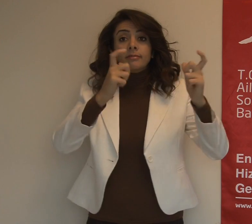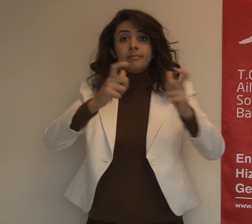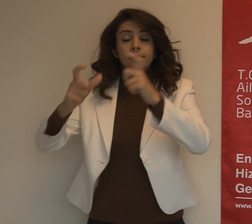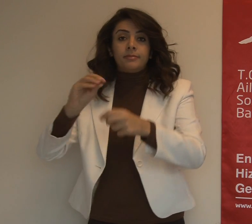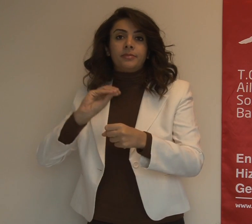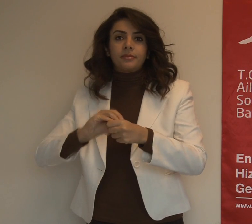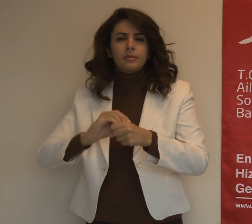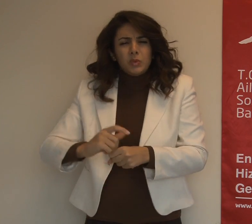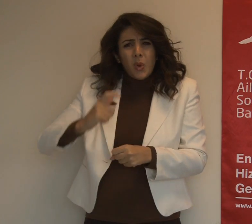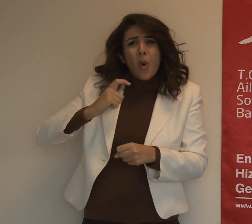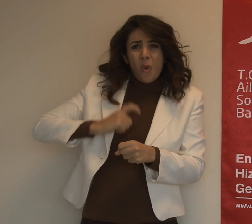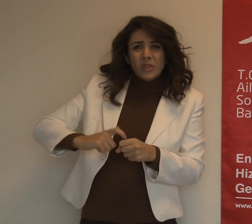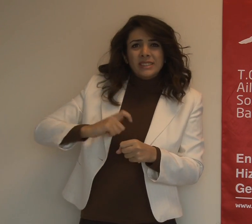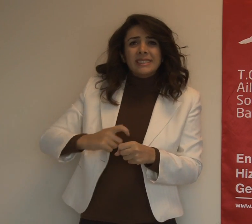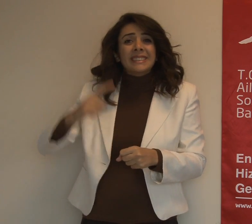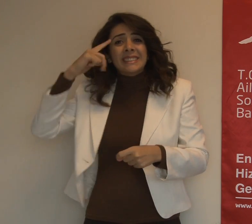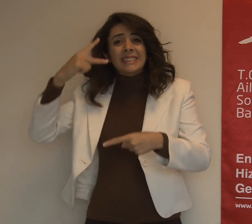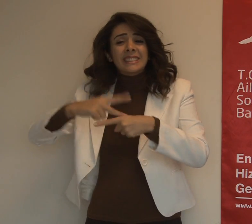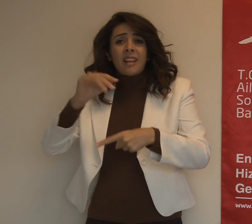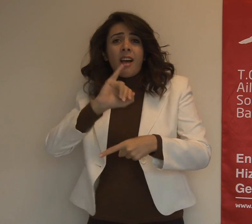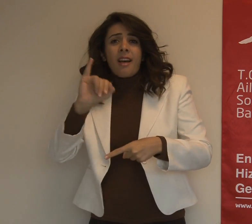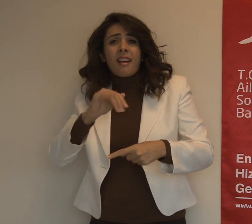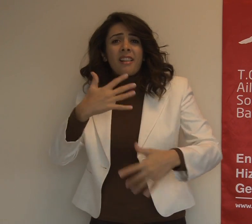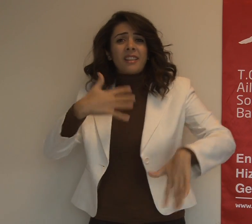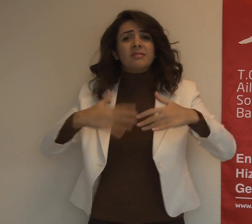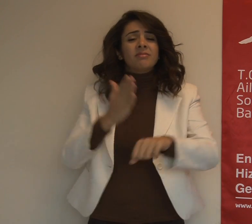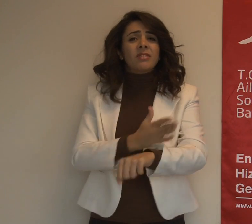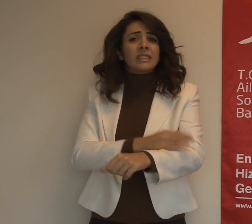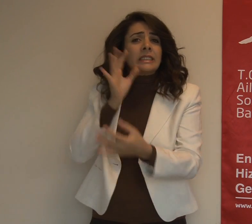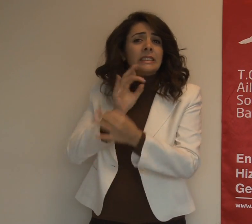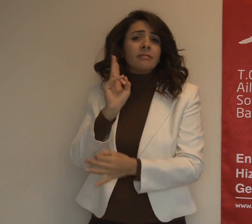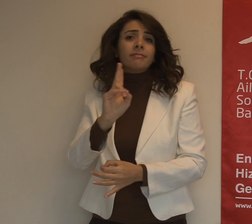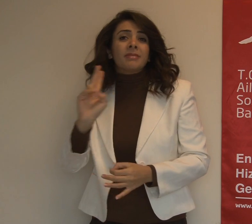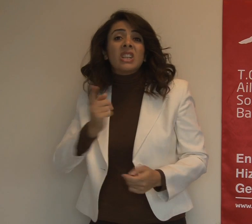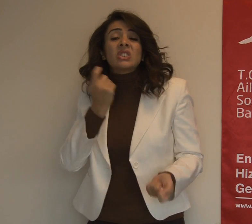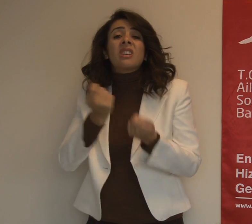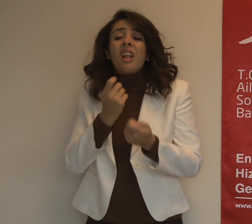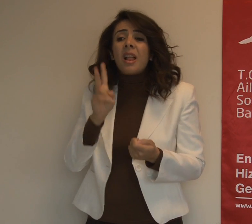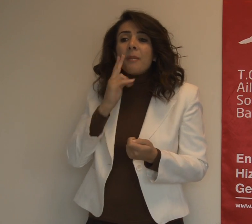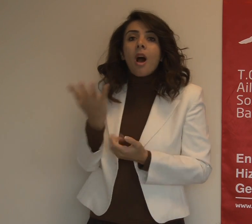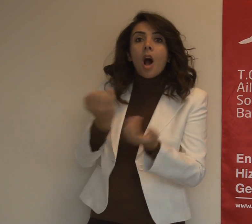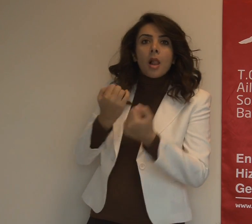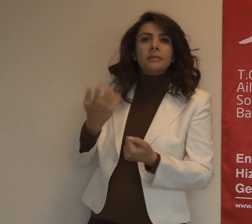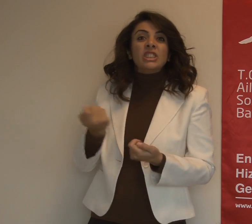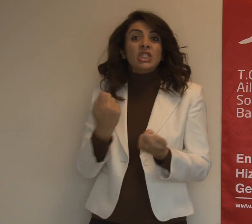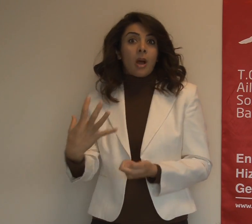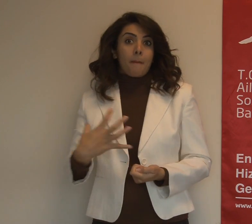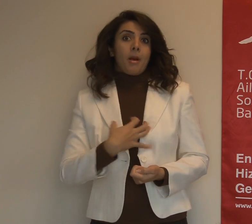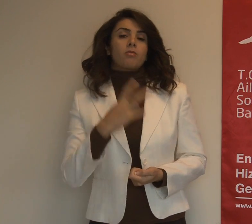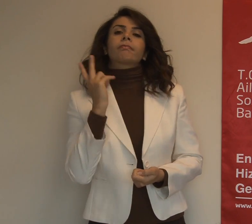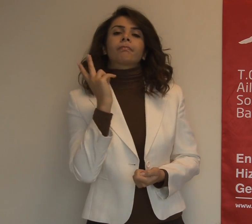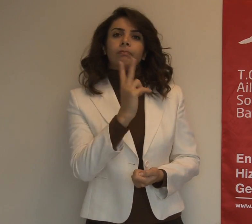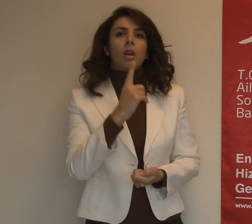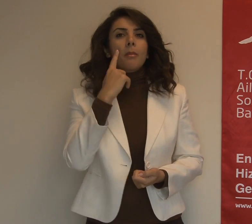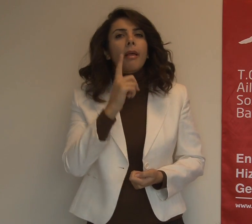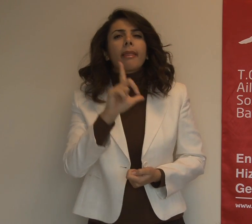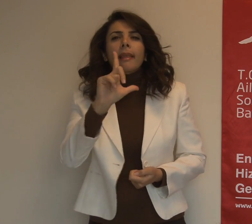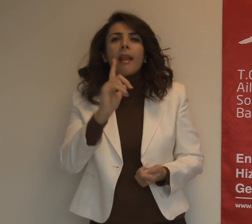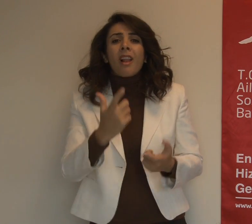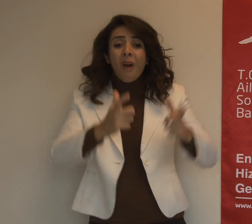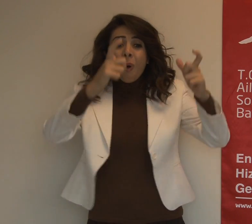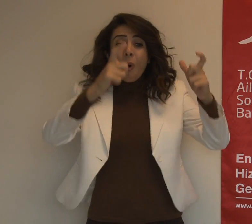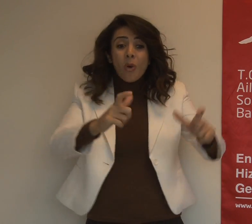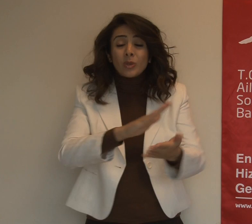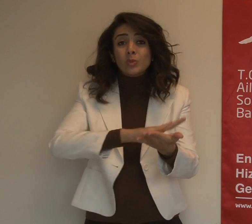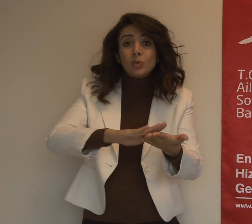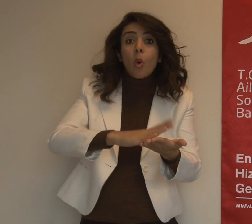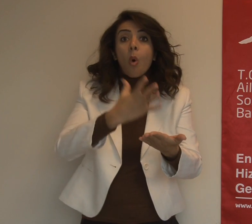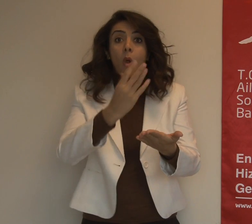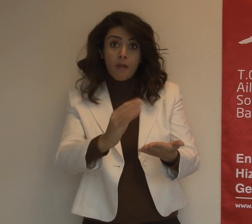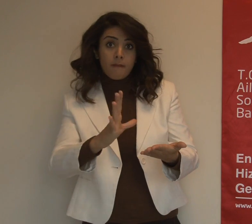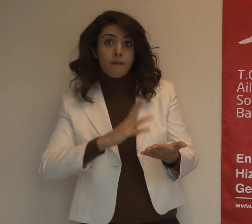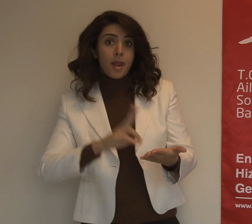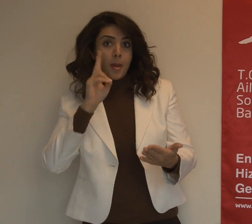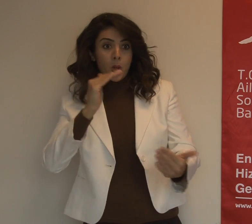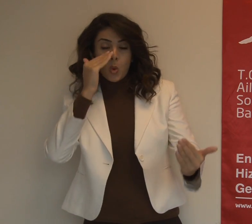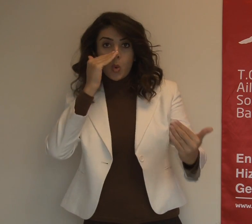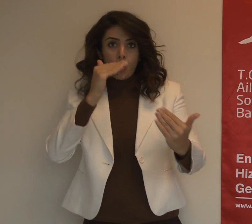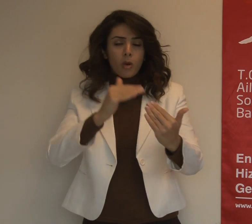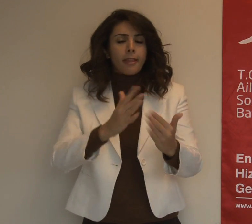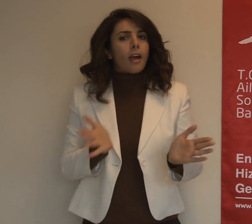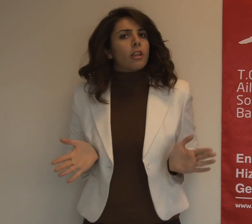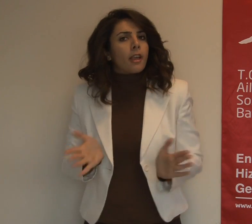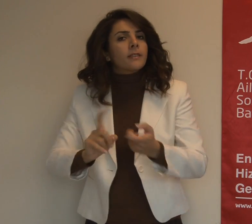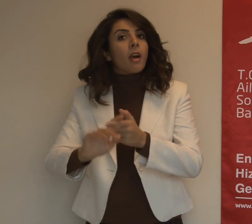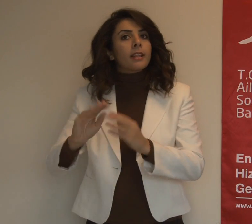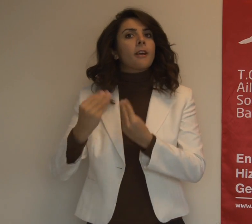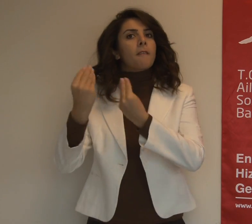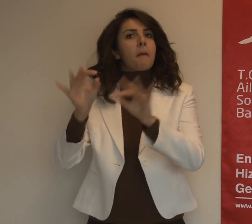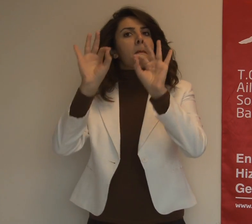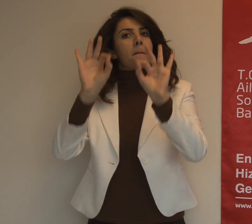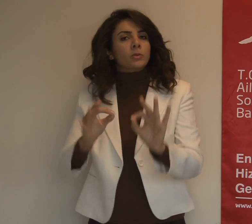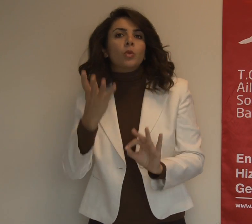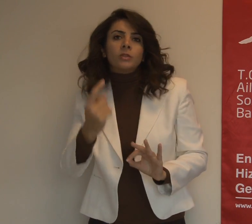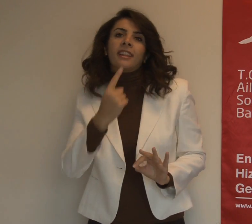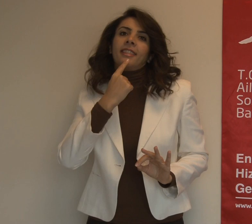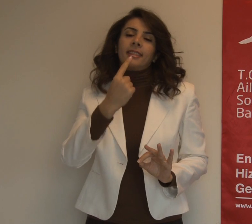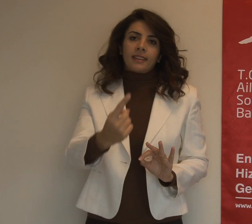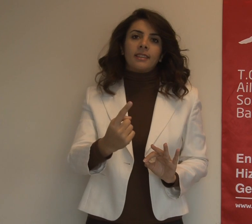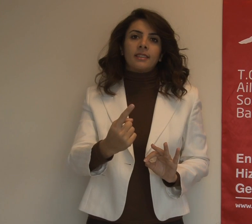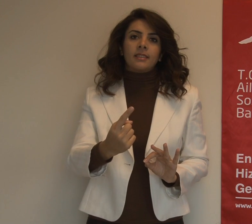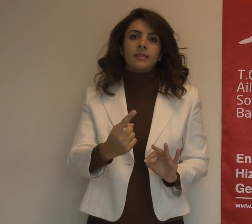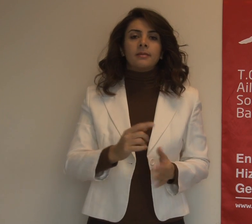işyerlerinde özellikle zihinsel engelli vatandaşları çalıştırmak isteyen işverenlere, gerekli ortamı oluşturmaları halinde teşvik ve destek vermeye başlayacaklarını söyledi.